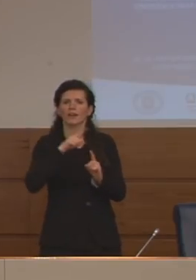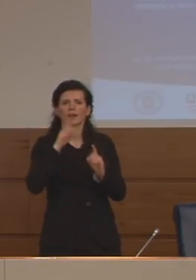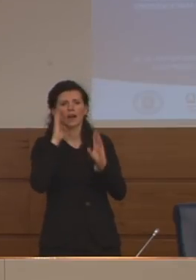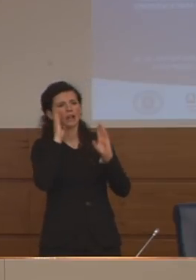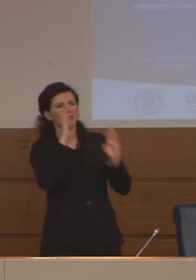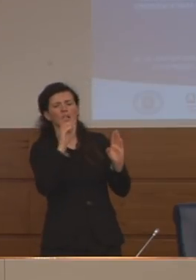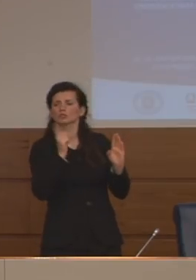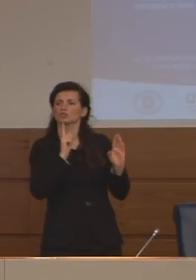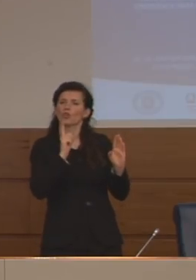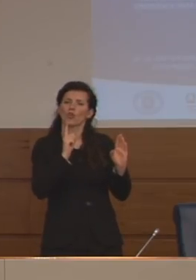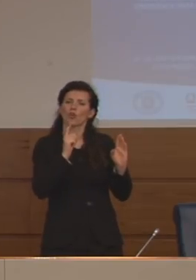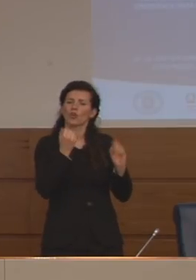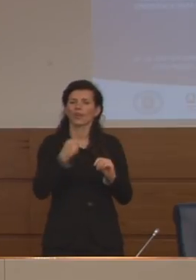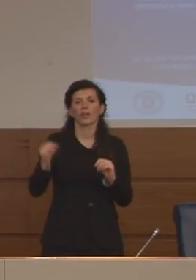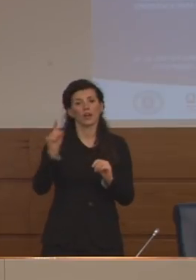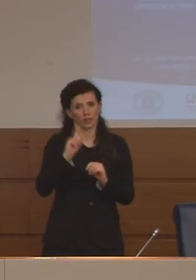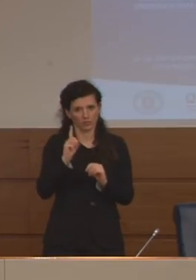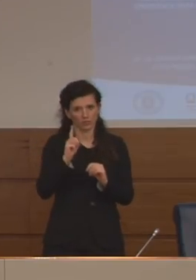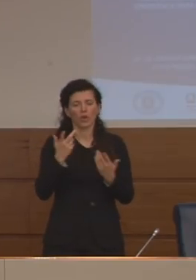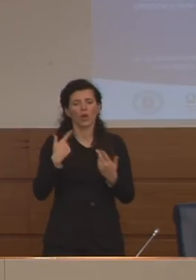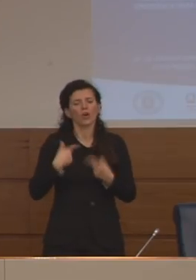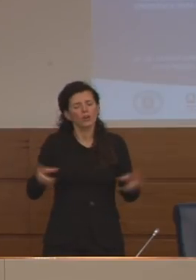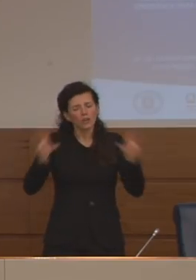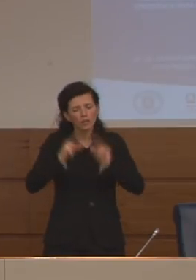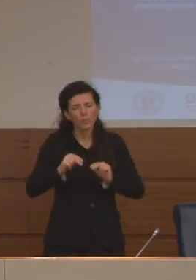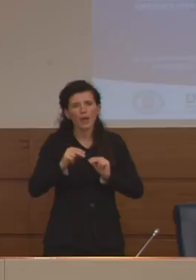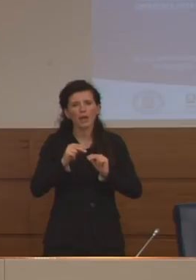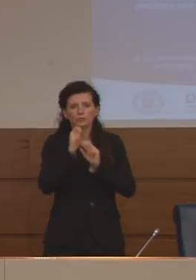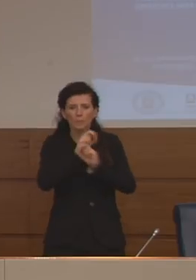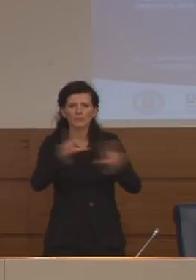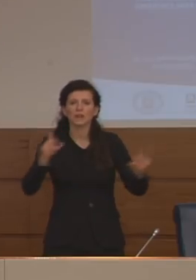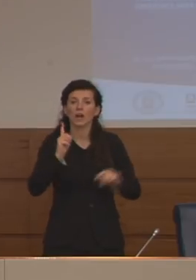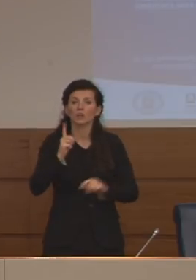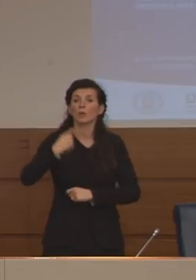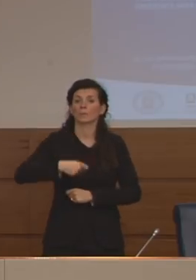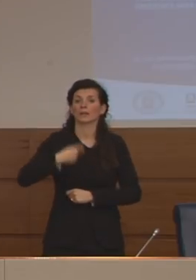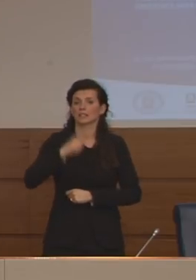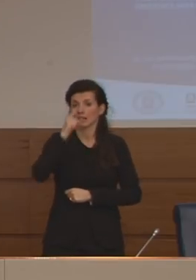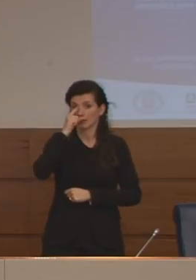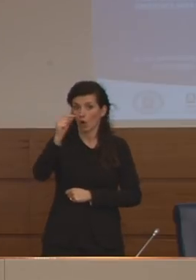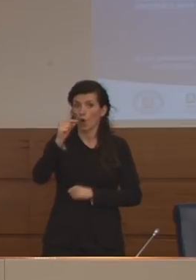l'importante messaggio che il Presidente Conte ha espresso anche oggi.